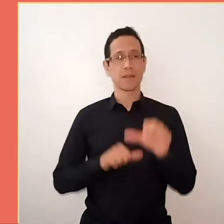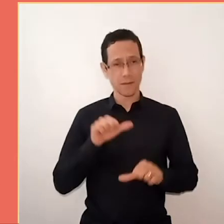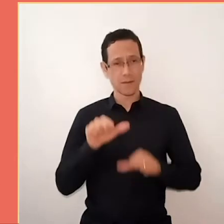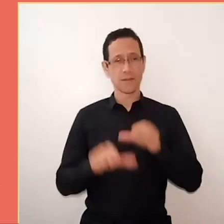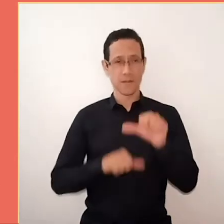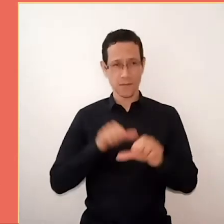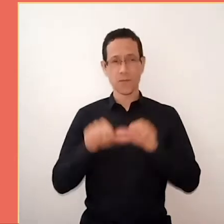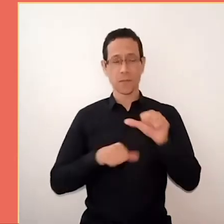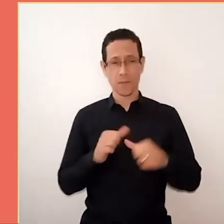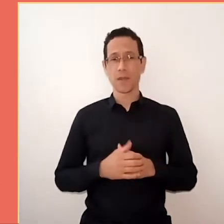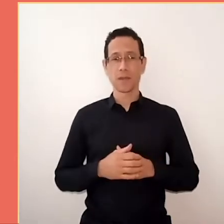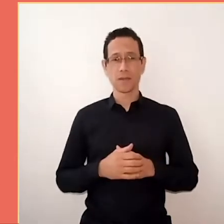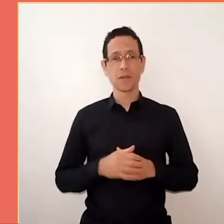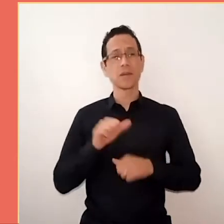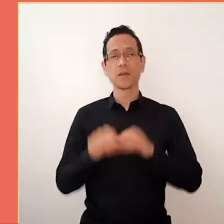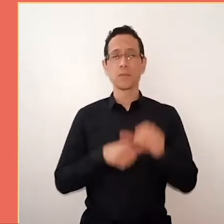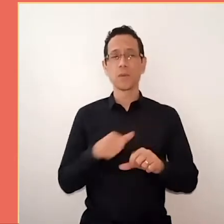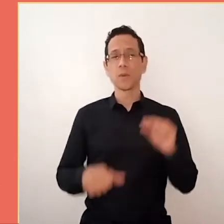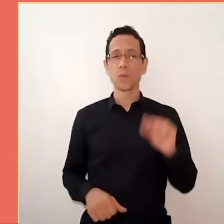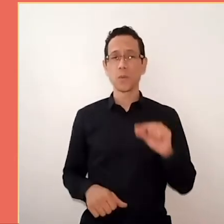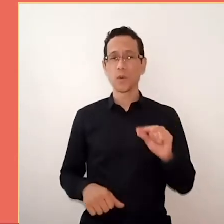eu estou transformando o quê e a quem?